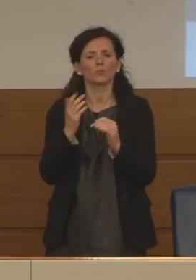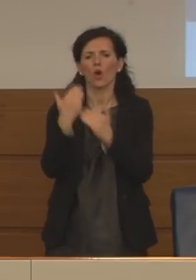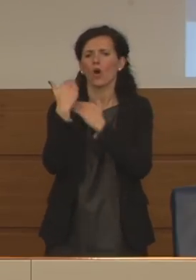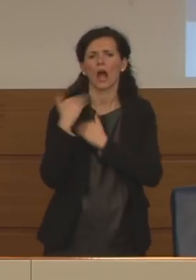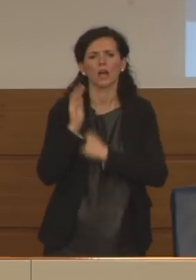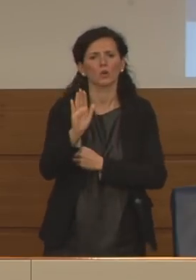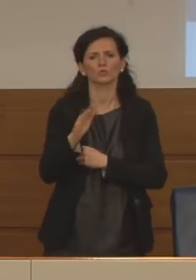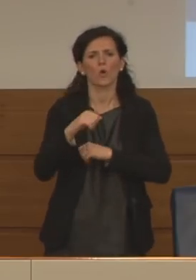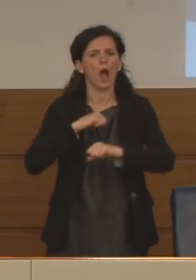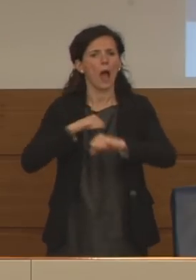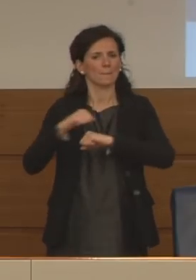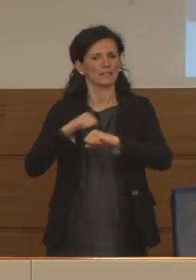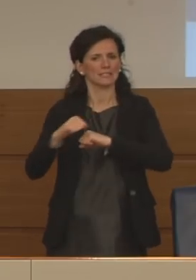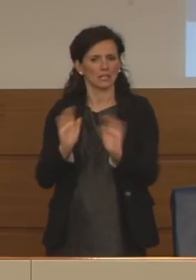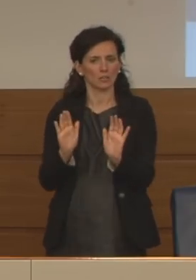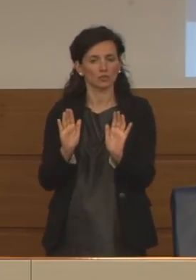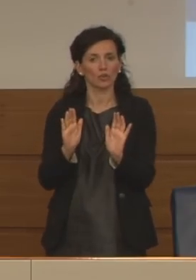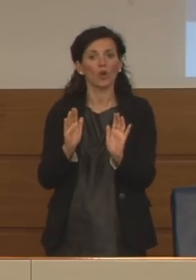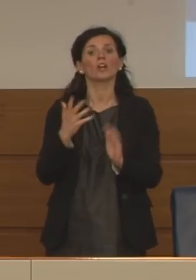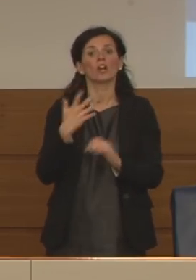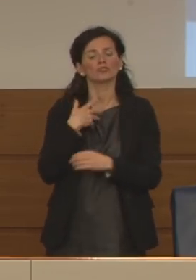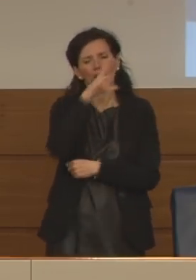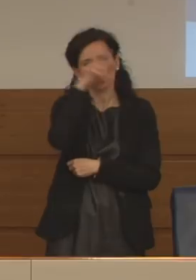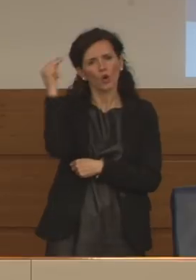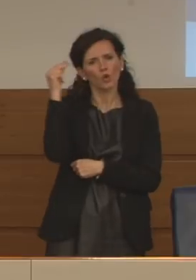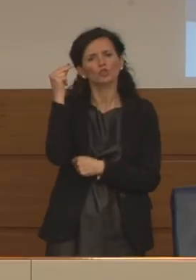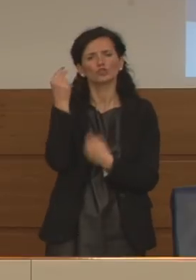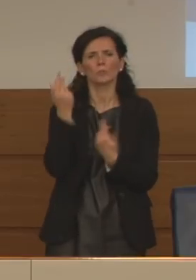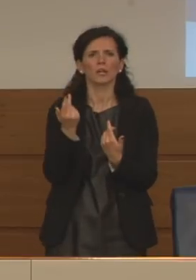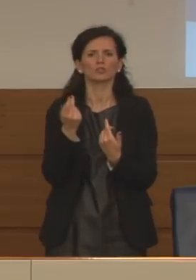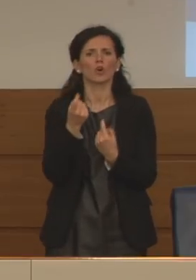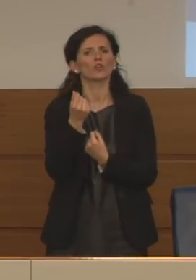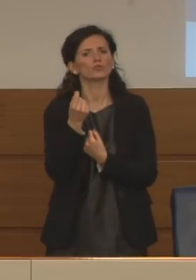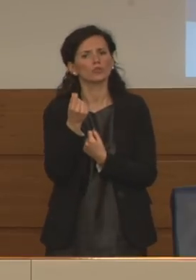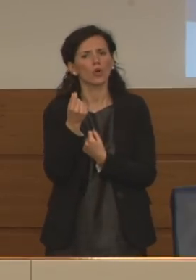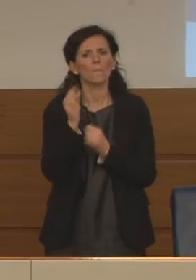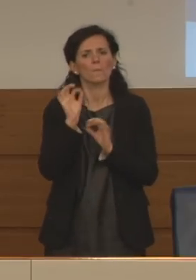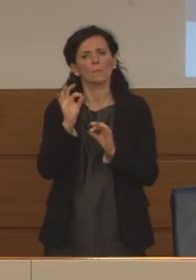riconoscimento di una somma forfettaria che è prevista nel bando e la